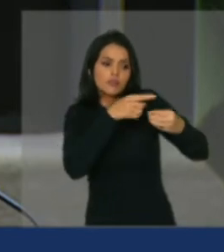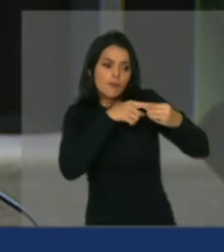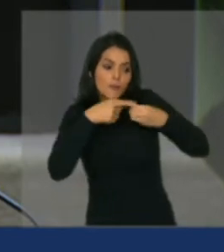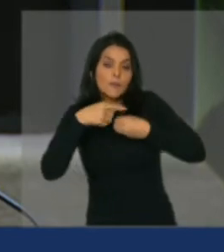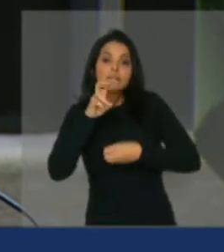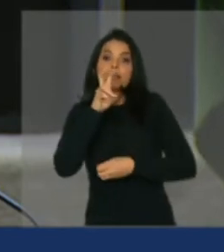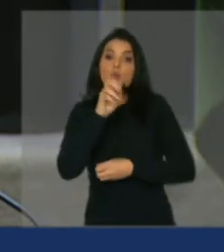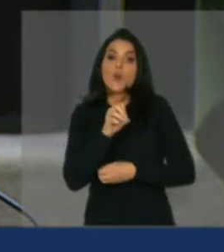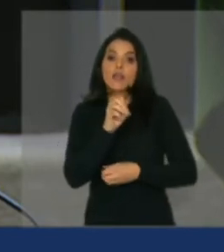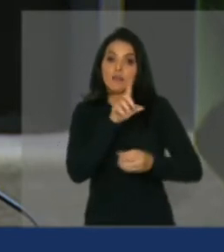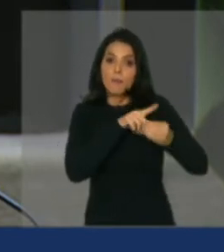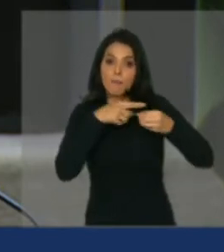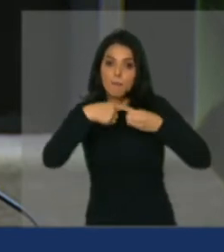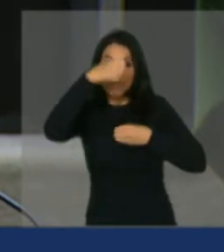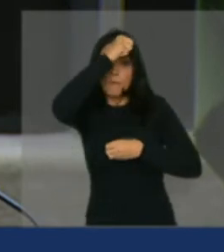DO GANHAEN, E ALI, ABRANGE MAIS DE 40 MUNICÍPIO NA